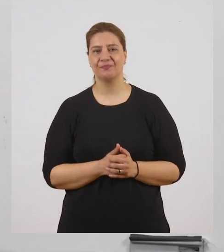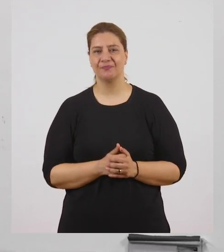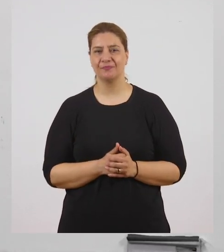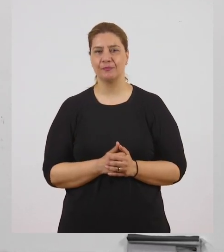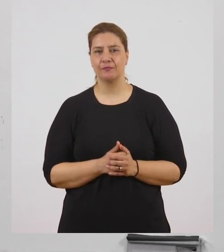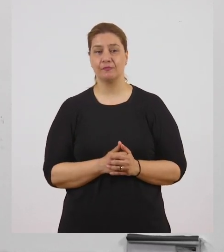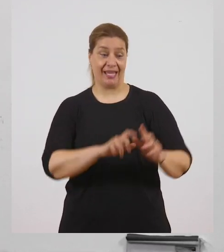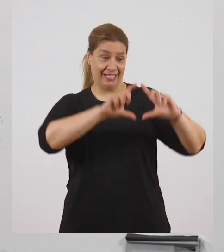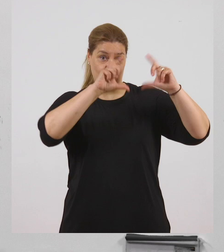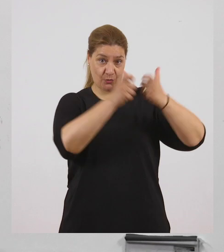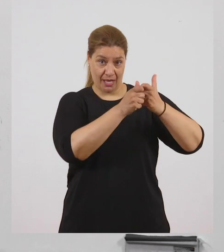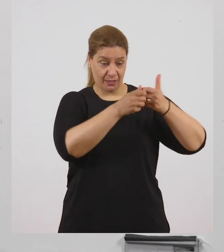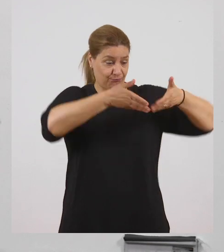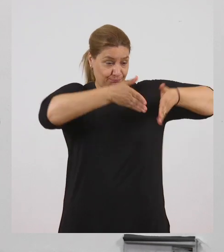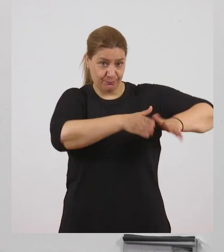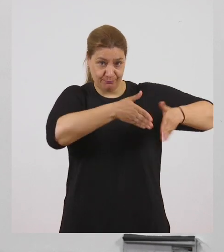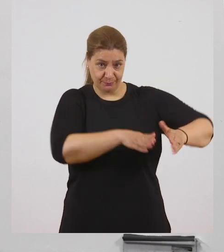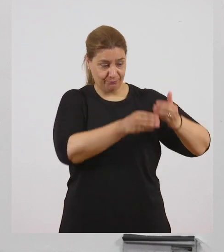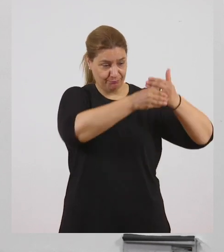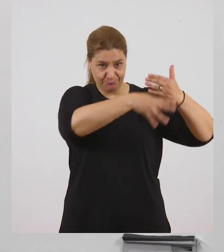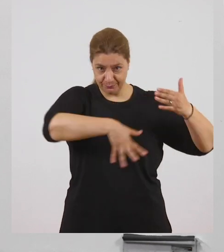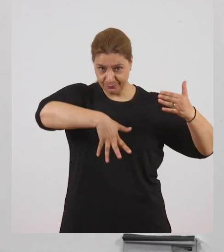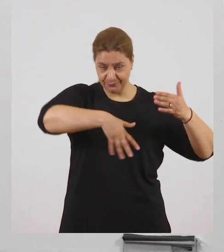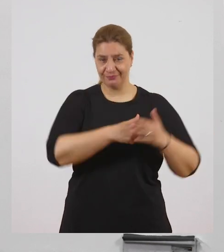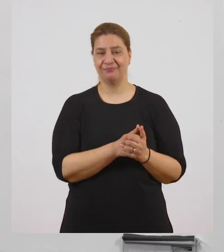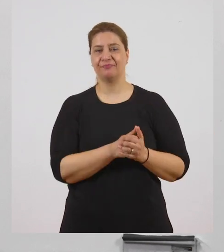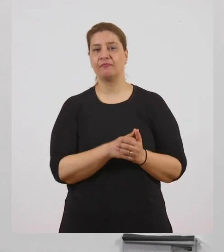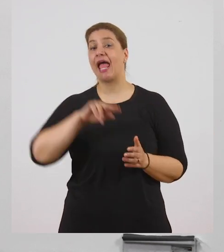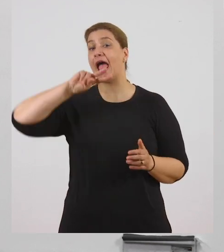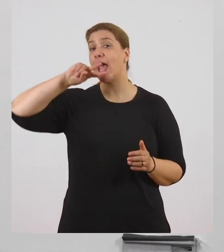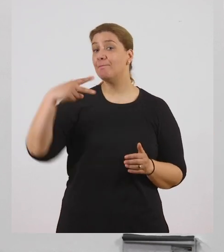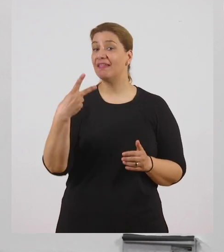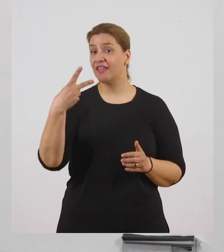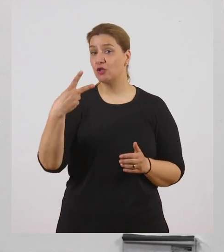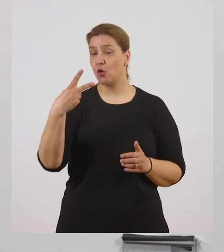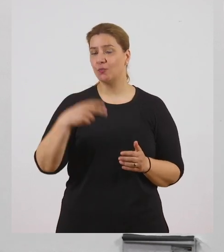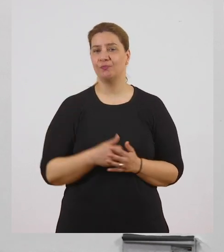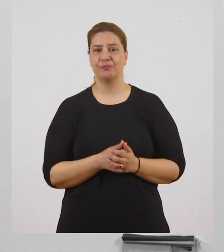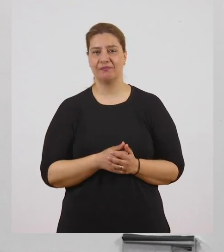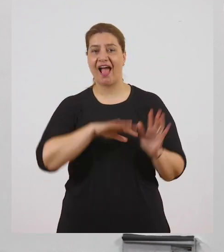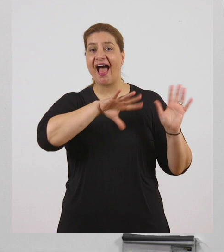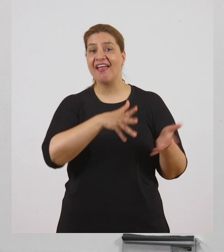Στην ίδια οικογένεια μπορούμε να βάλουμε το επίθετο "θαλασσινός".